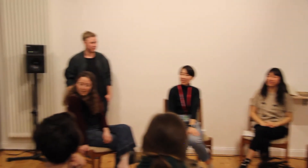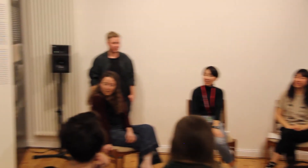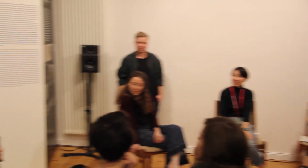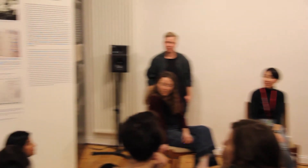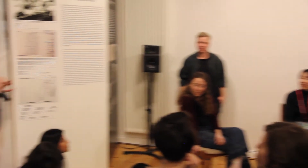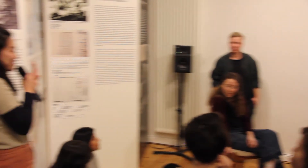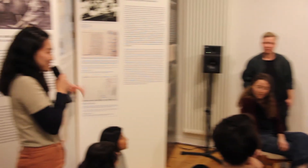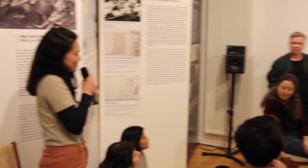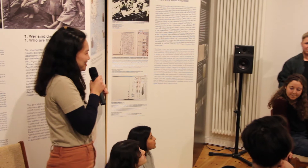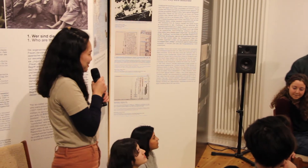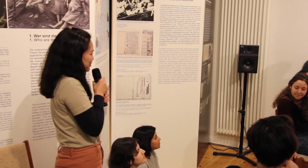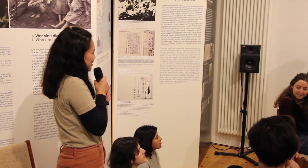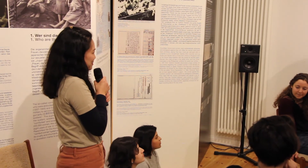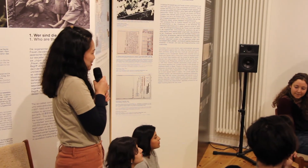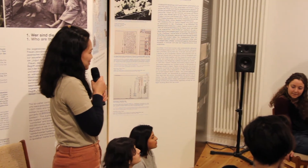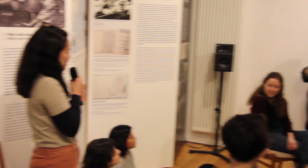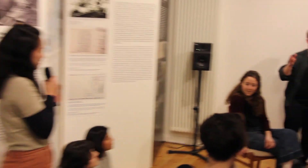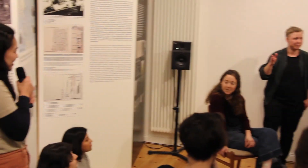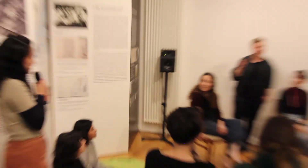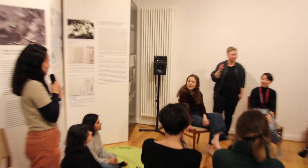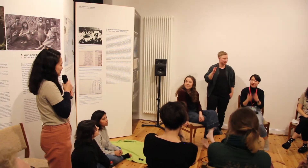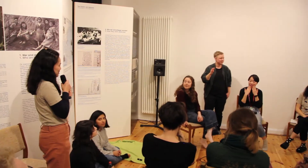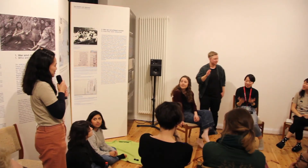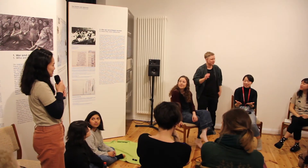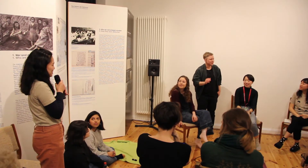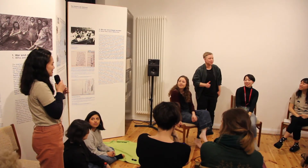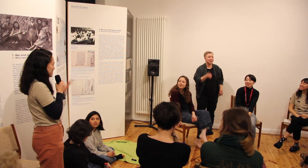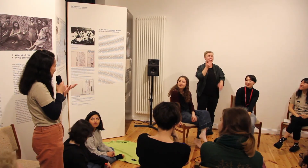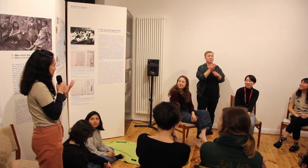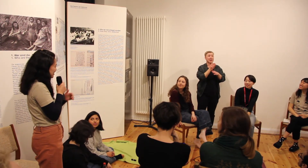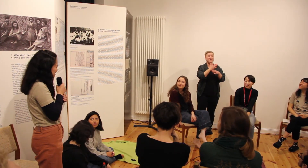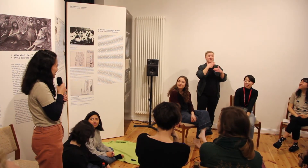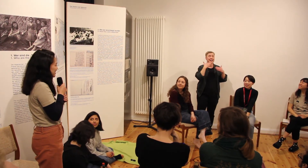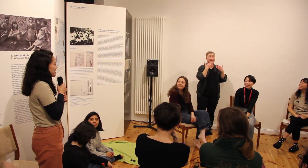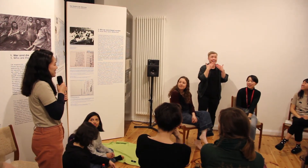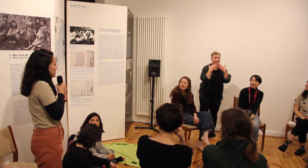Als erstes vielen lieben dank, dass ihr uns eigeladen habt zu dieser glitzernden Welt.